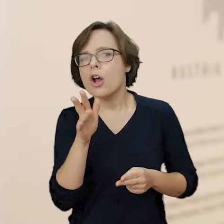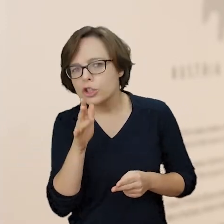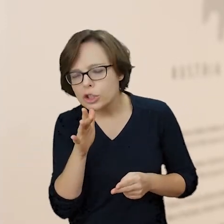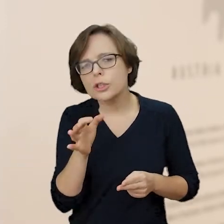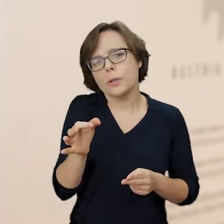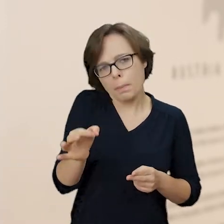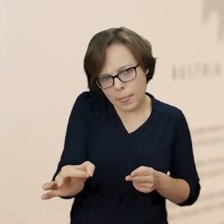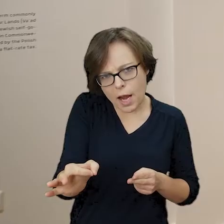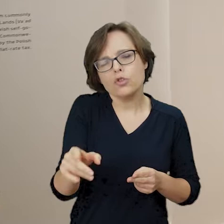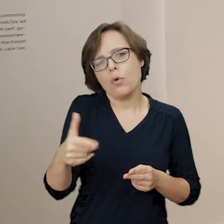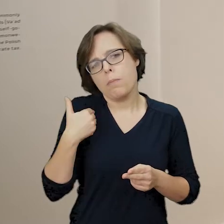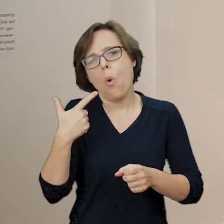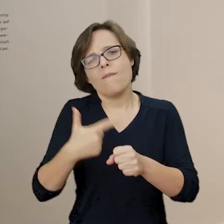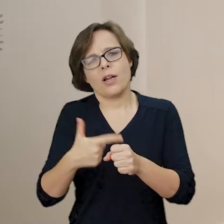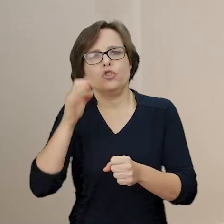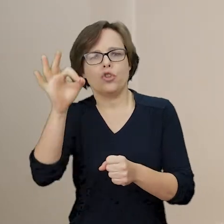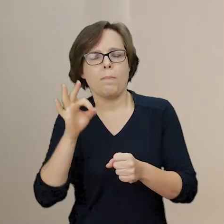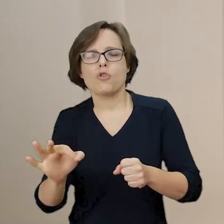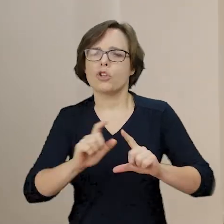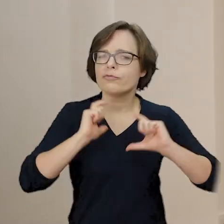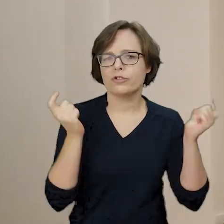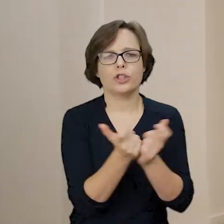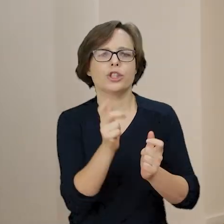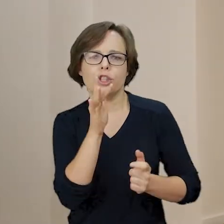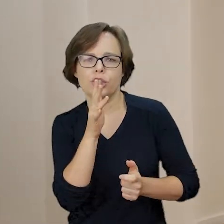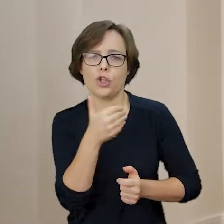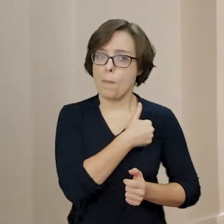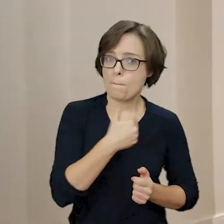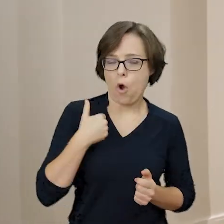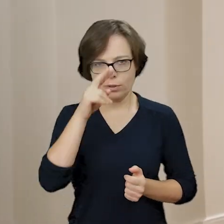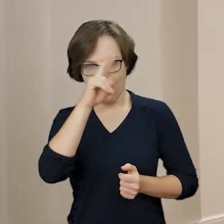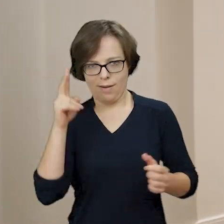litewscy Żydzi stanowili 20% żydowskiej ludności Rzeczpospolitej Obojga Narodów.